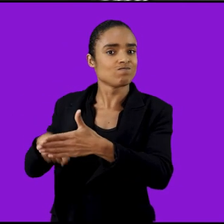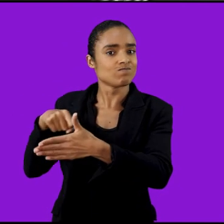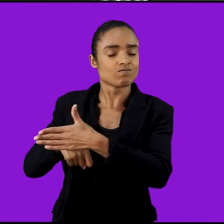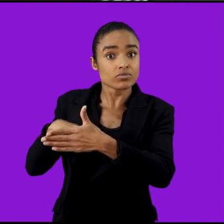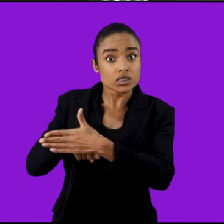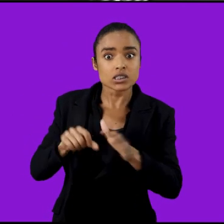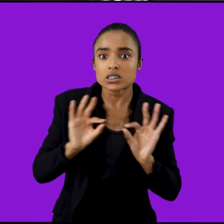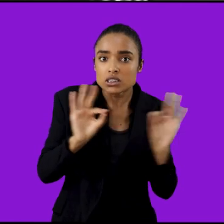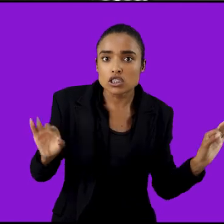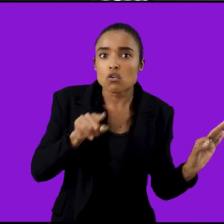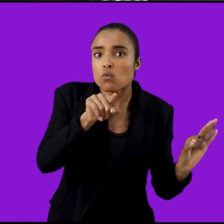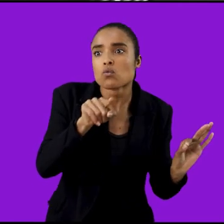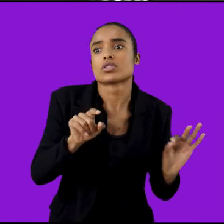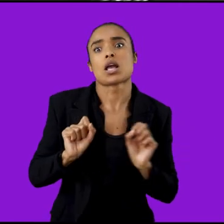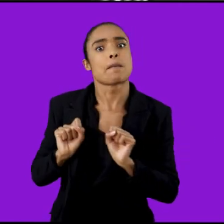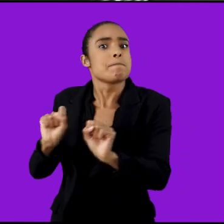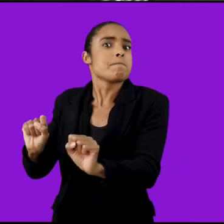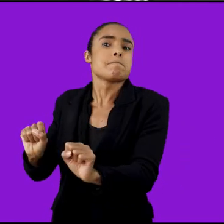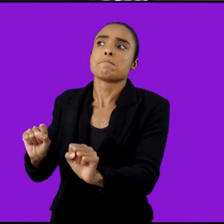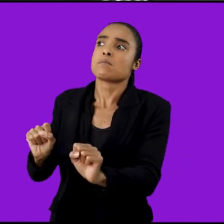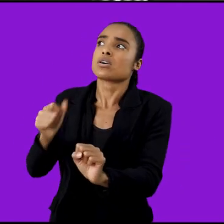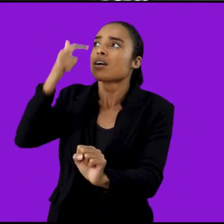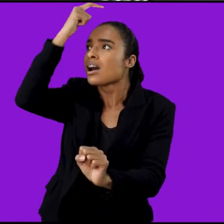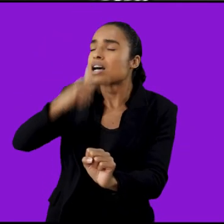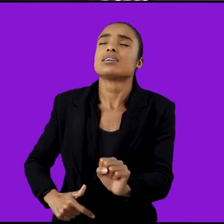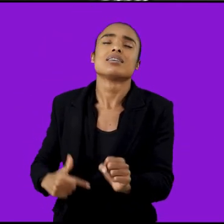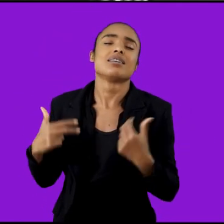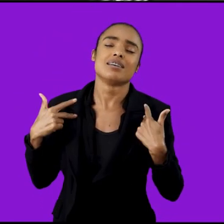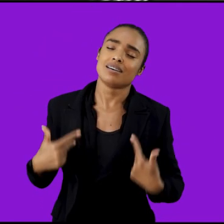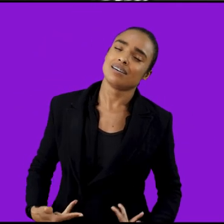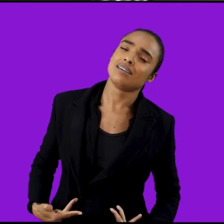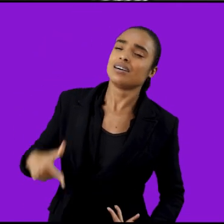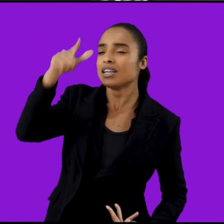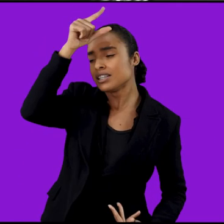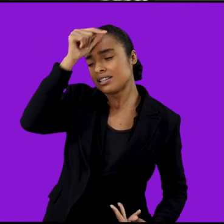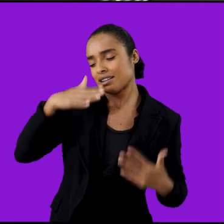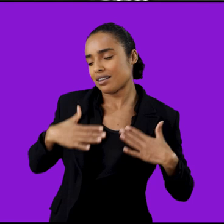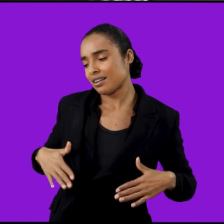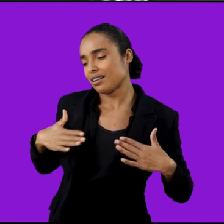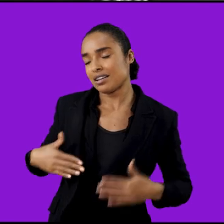É Sabe? Imagina quando você pudesse… Quando a gente só viver?… Simplesmente ser?